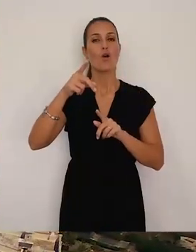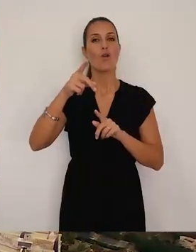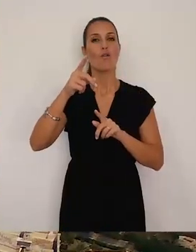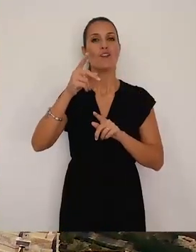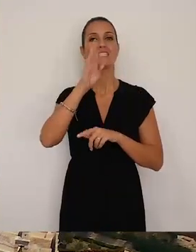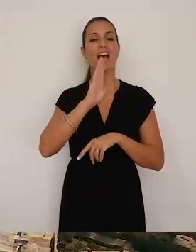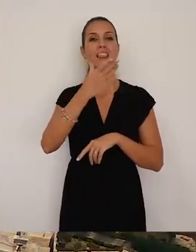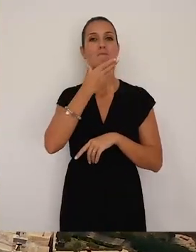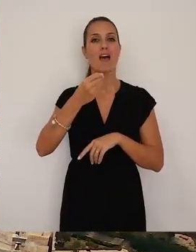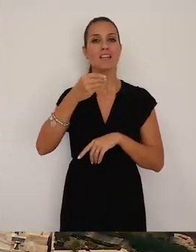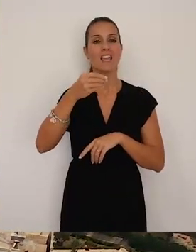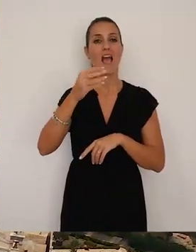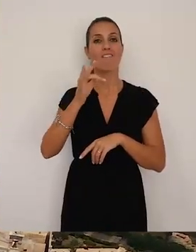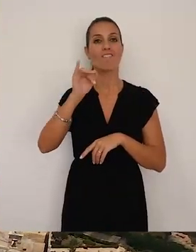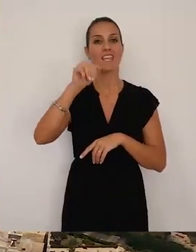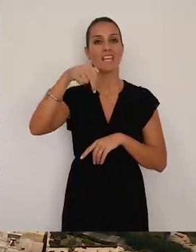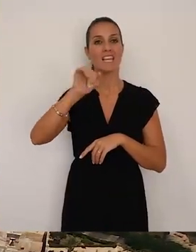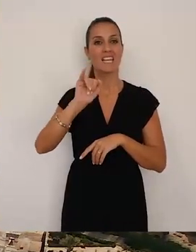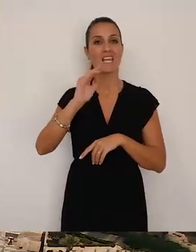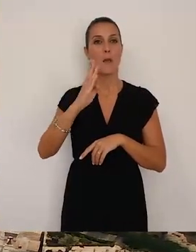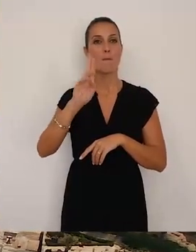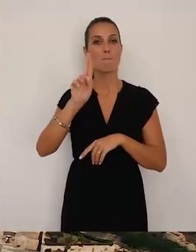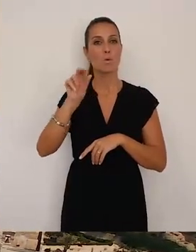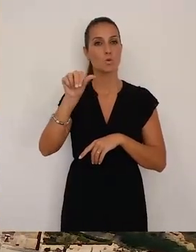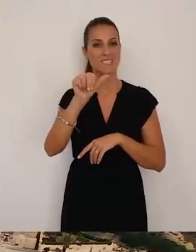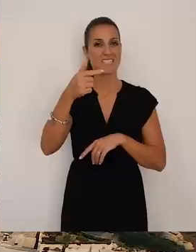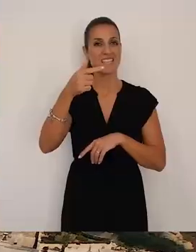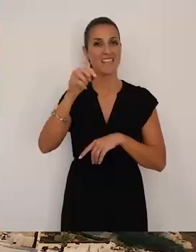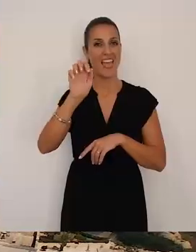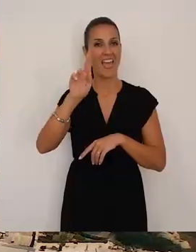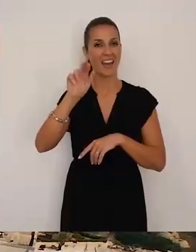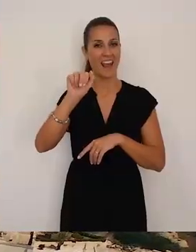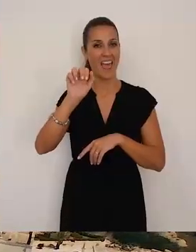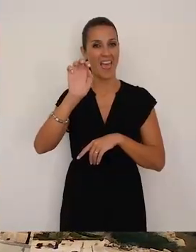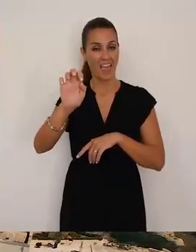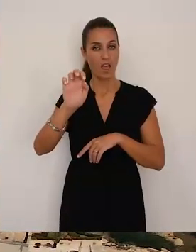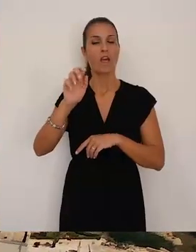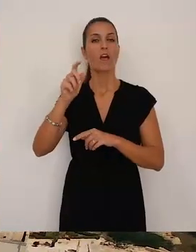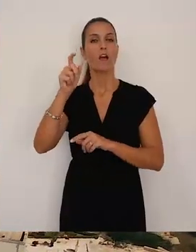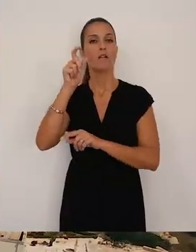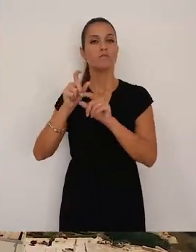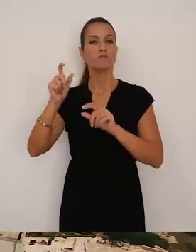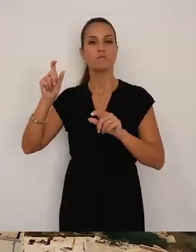Maria de Finibus Terrae, tra i luoghi di devozione mariana più rappresentativi d’Europa.